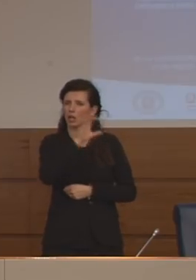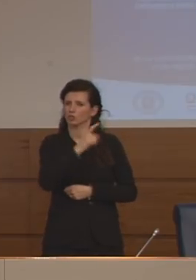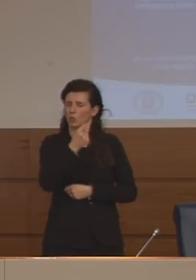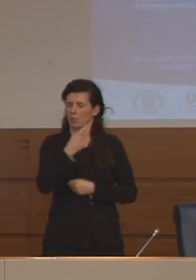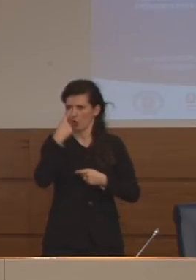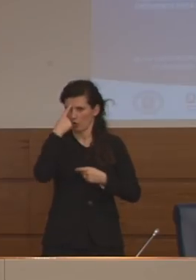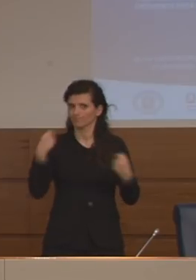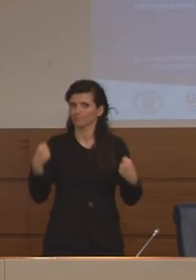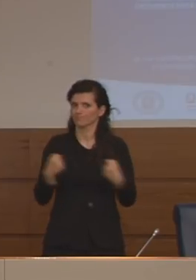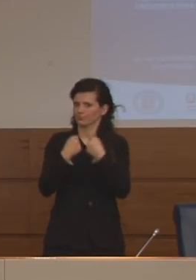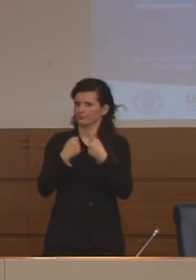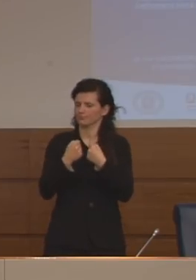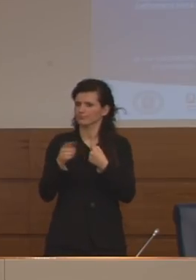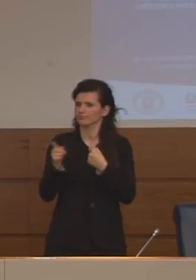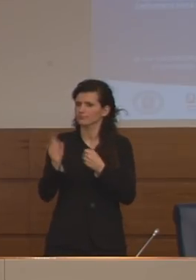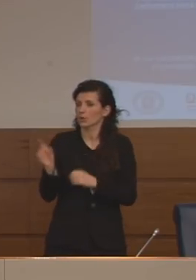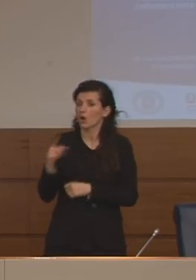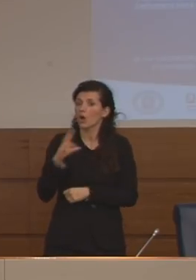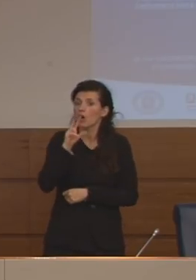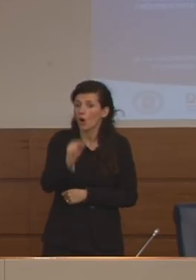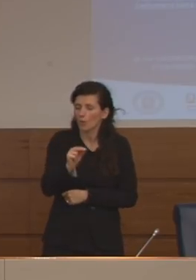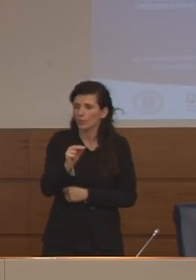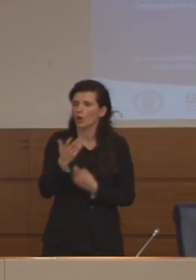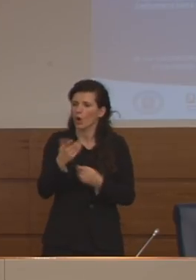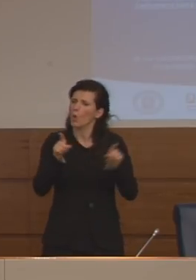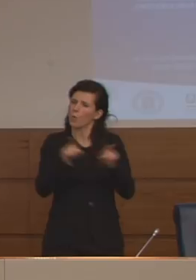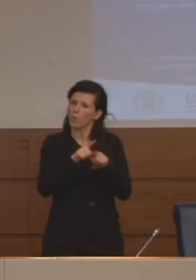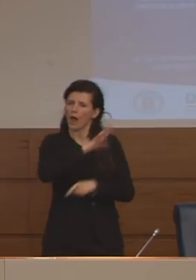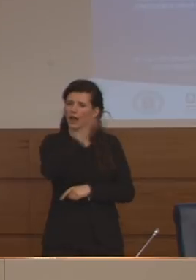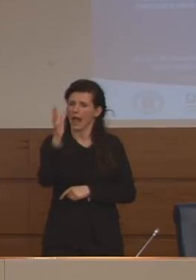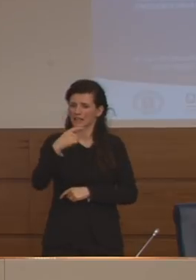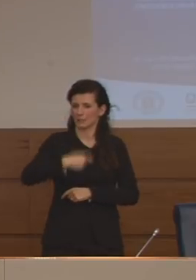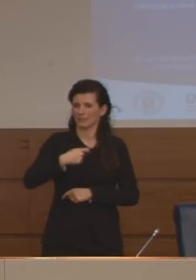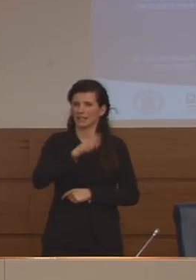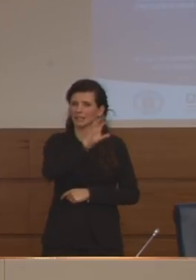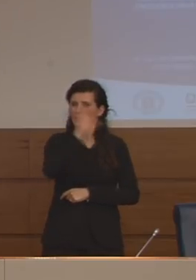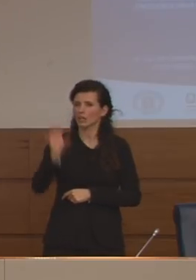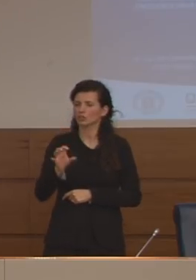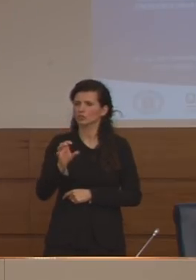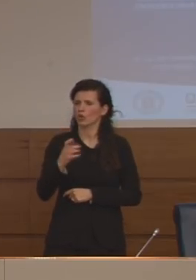visto che non solo lui ma anche altri si sono detti disorientati da da queste parole.